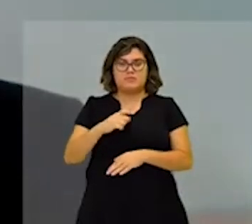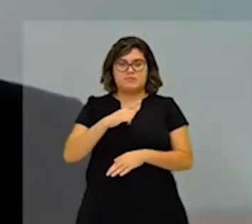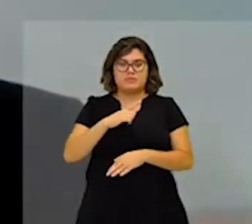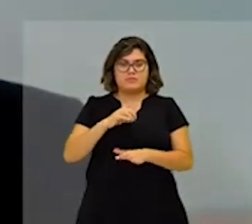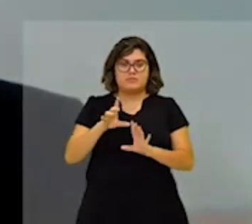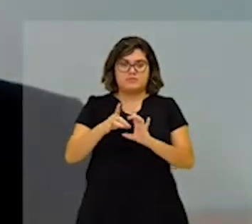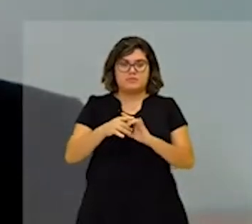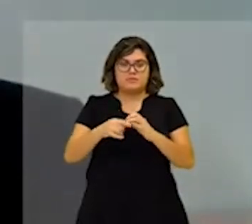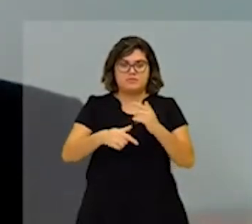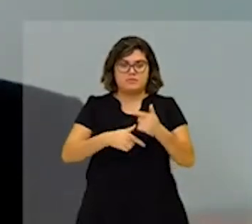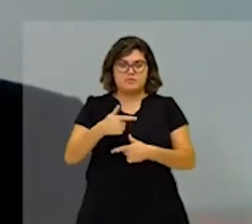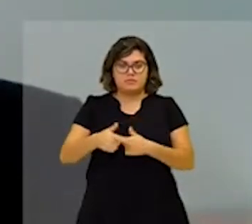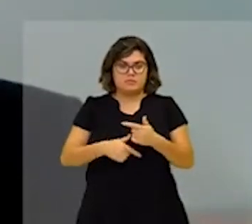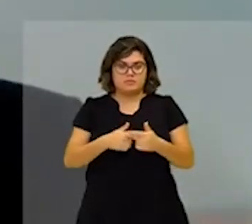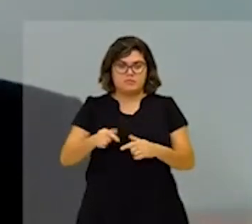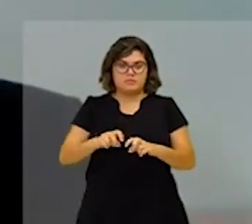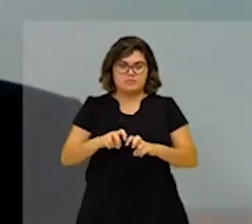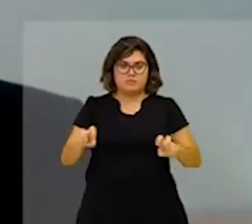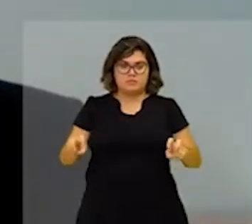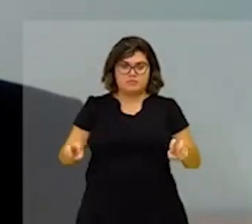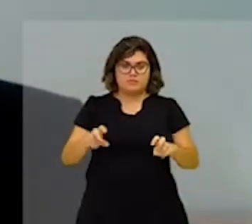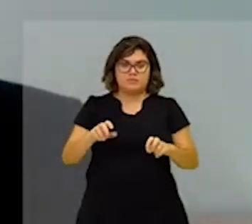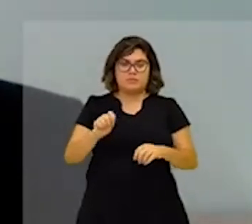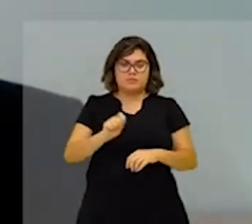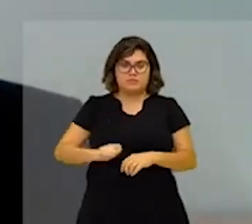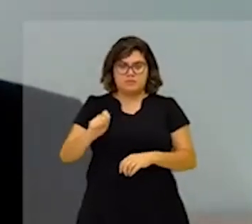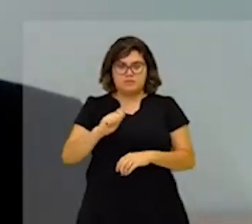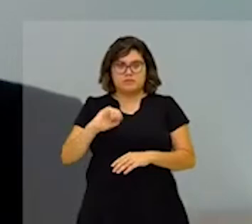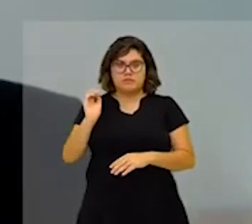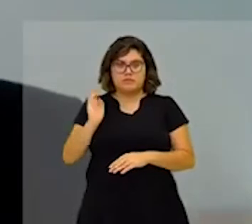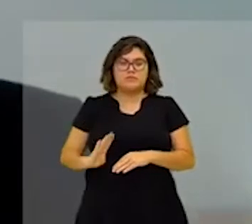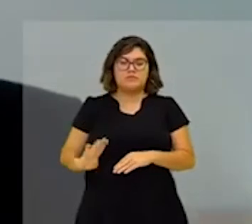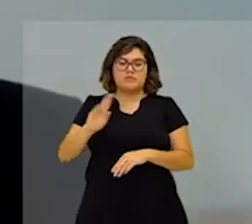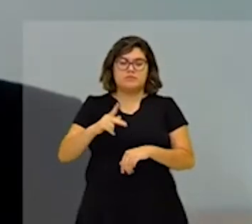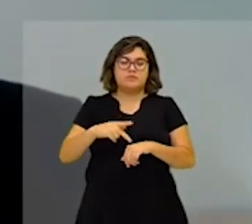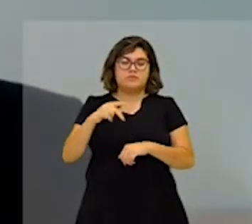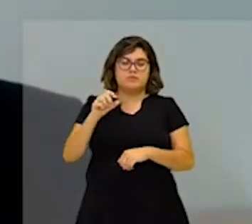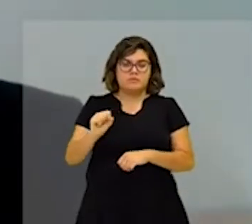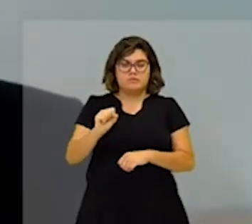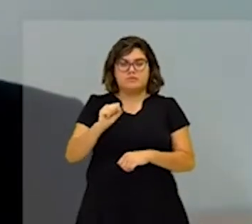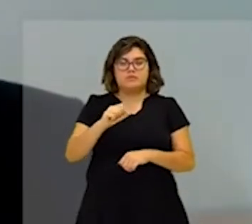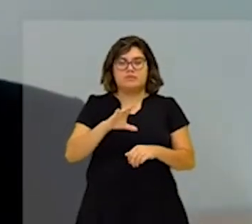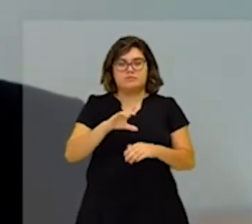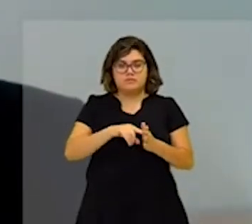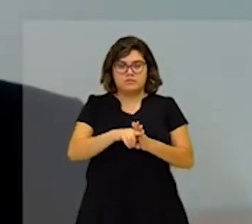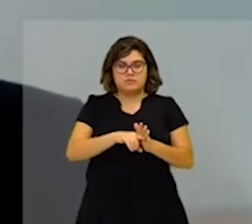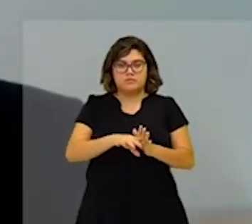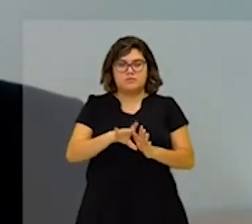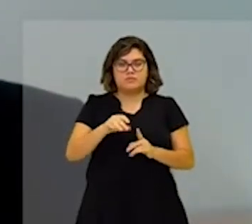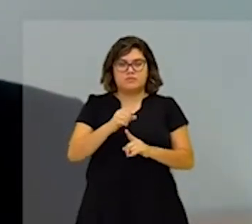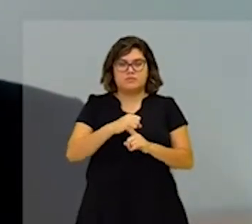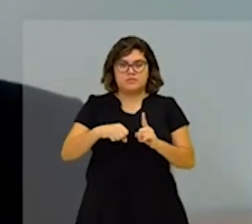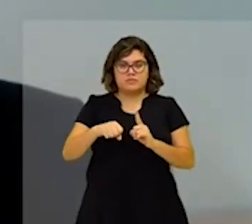pós-graduação em o e Ciências Sociais e Associação Brasileira de ciência política a senhora Doutora